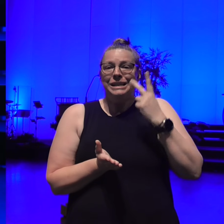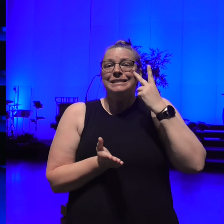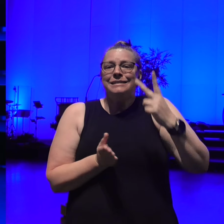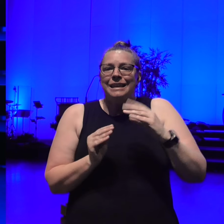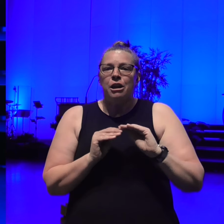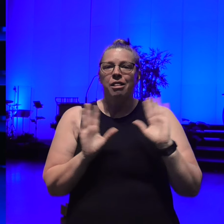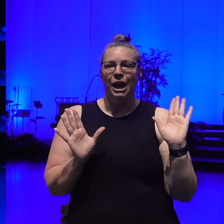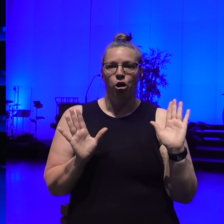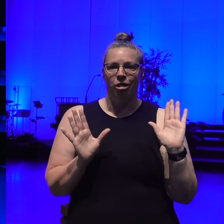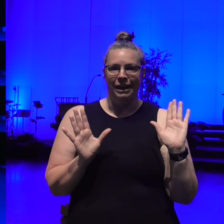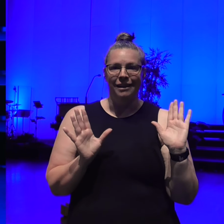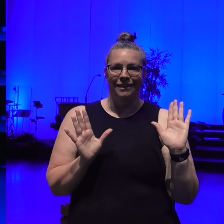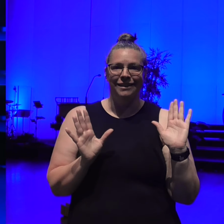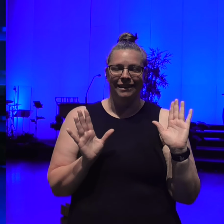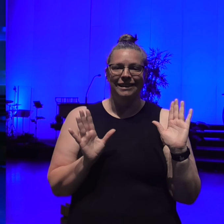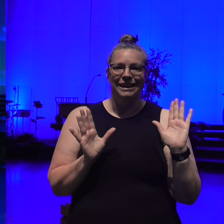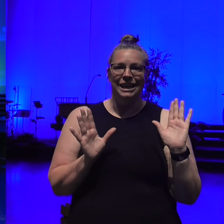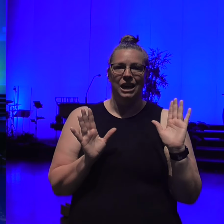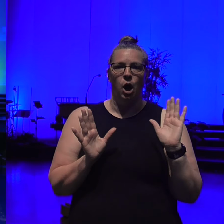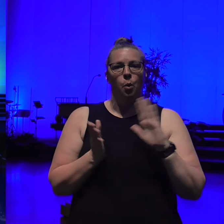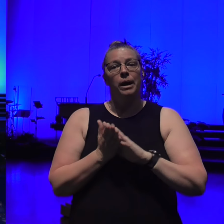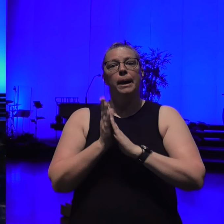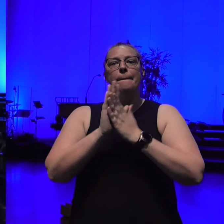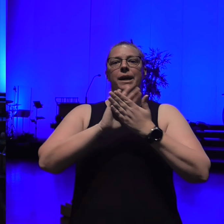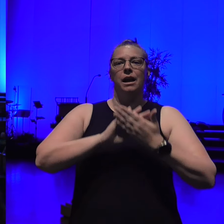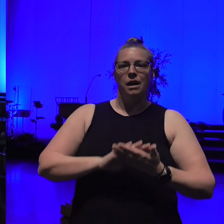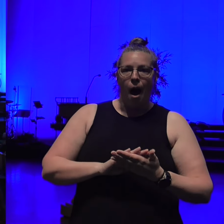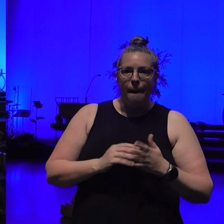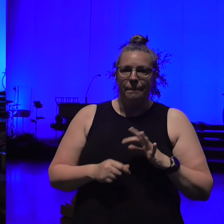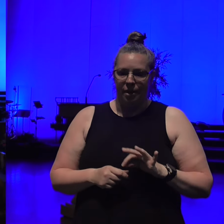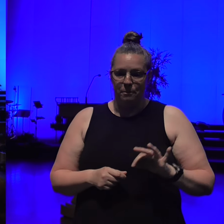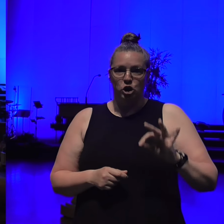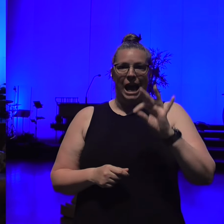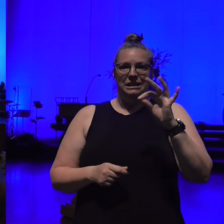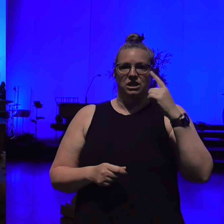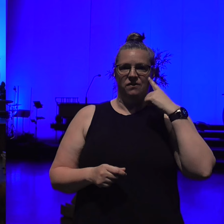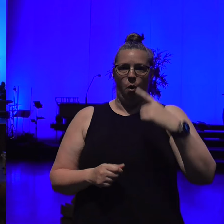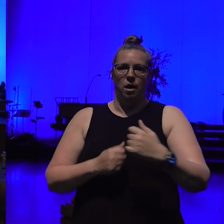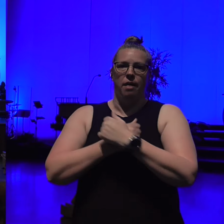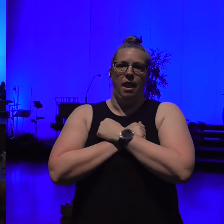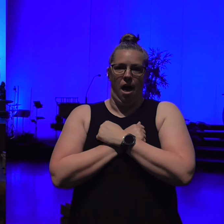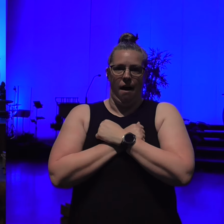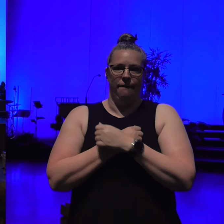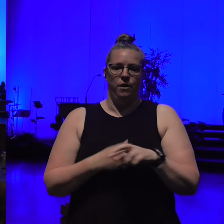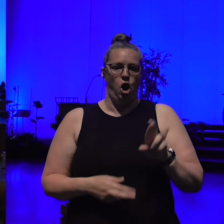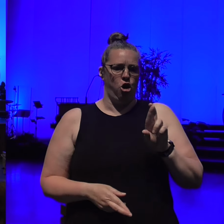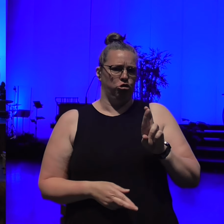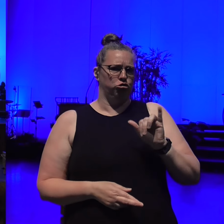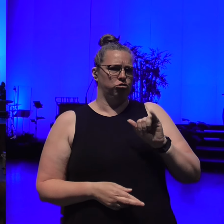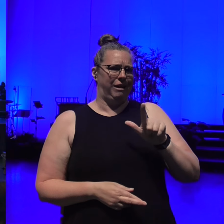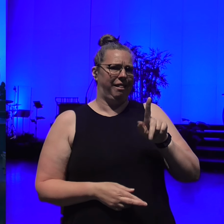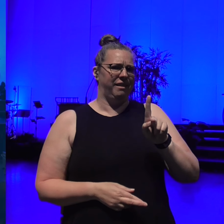una presencia transparente para ese amor dentro de nosotros. Rilkkey dijo: "Cree en un amor que está siendo